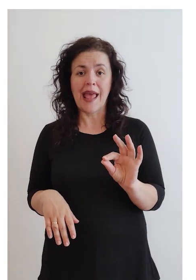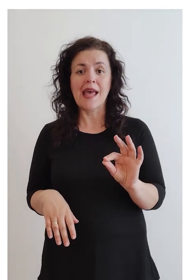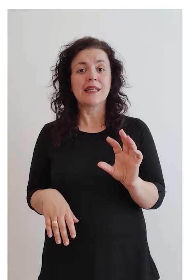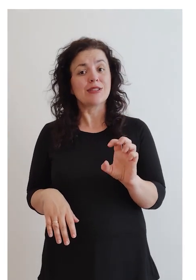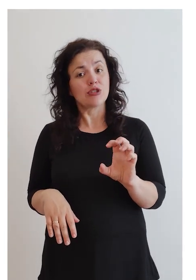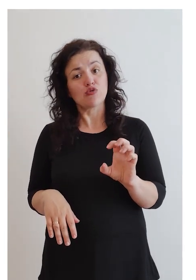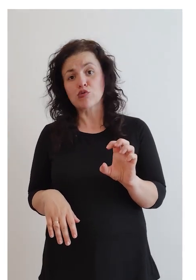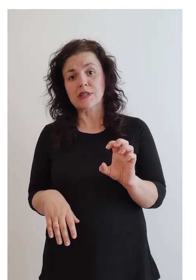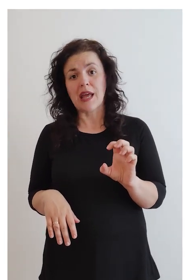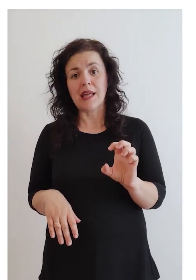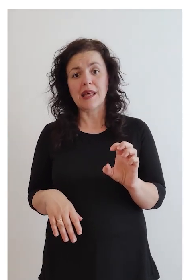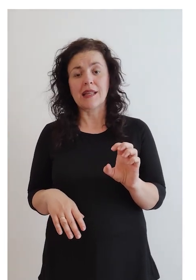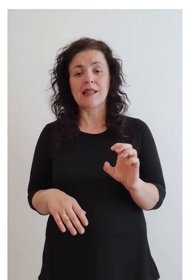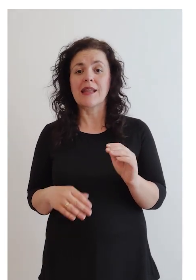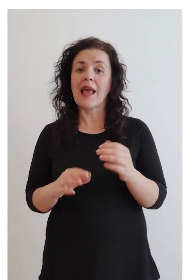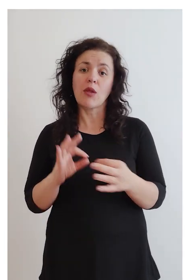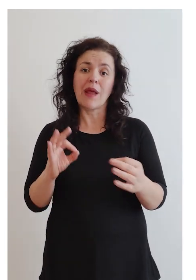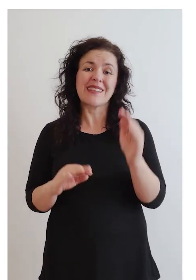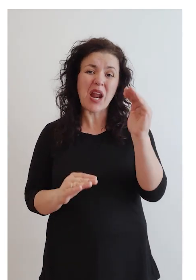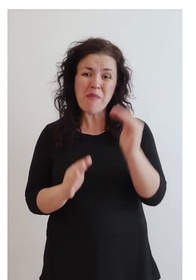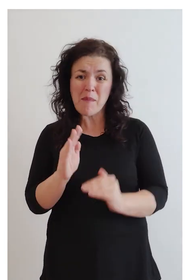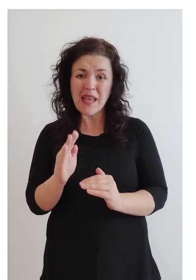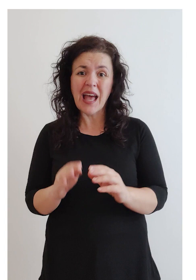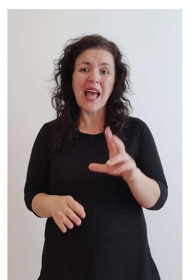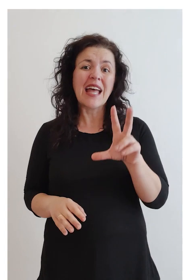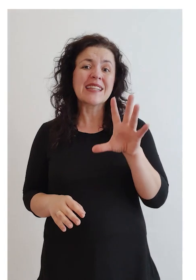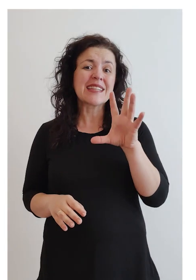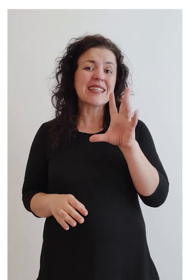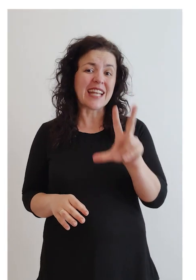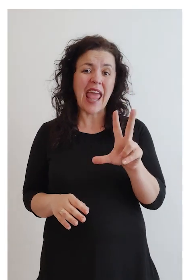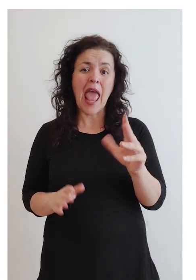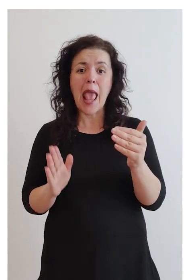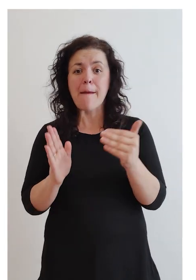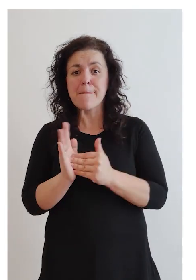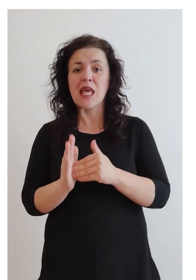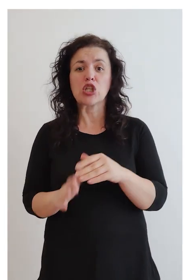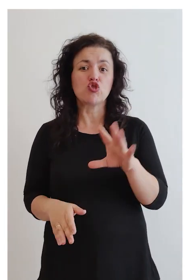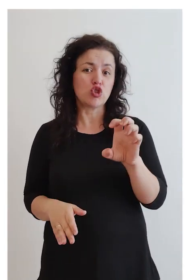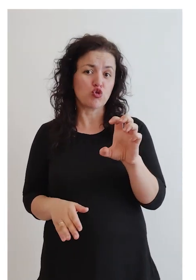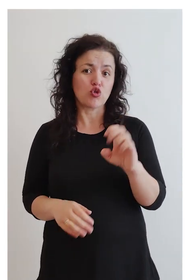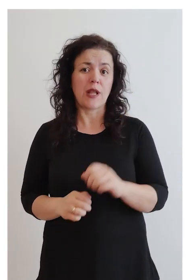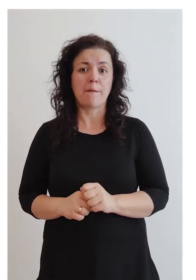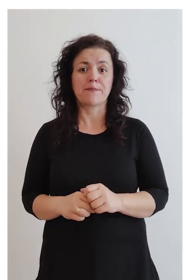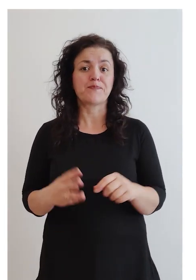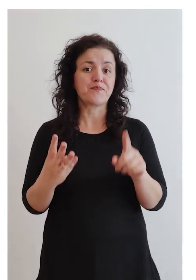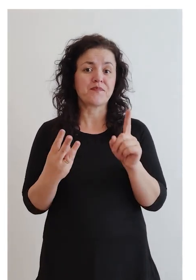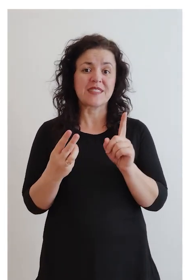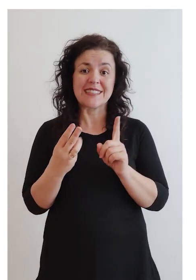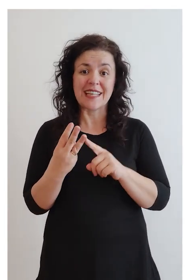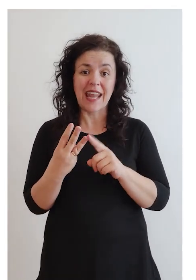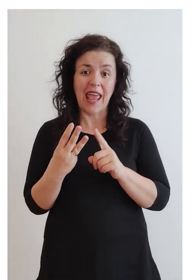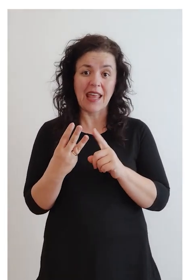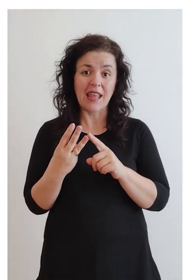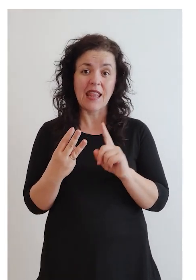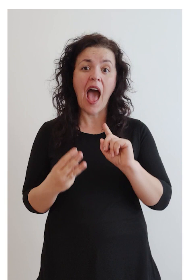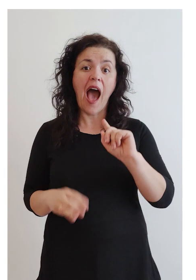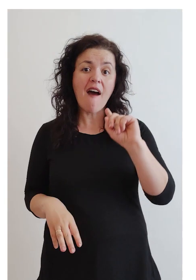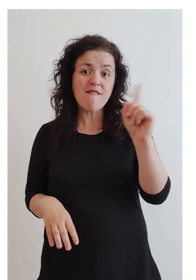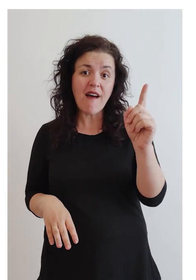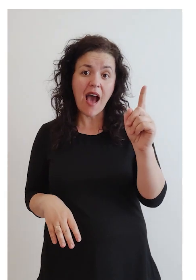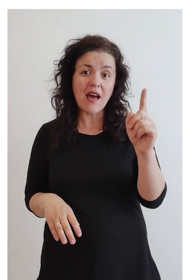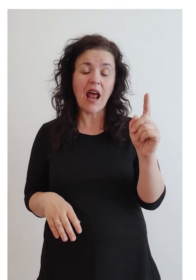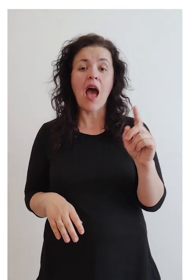3. Zboruri din afara Uniunii Europene pe o distanță mai mare de 3500 km